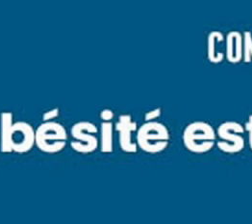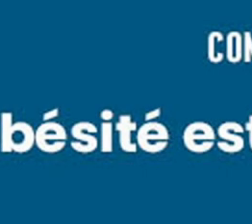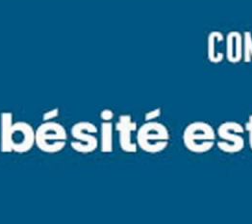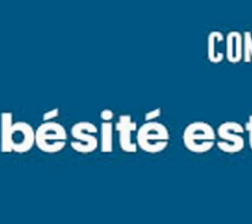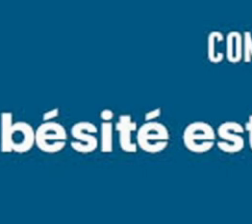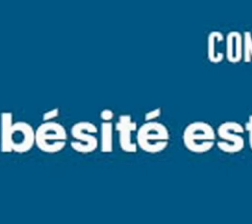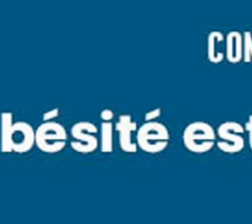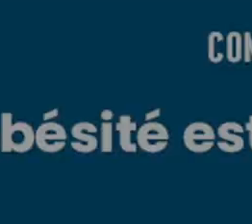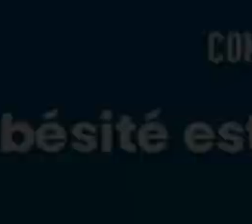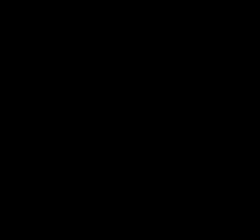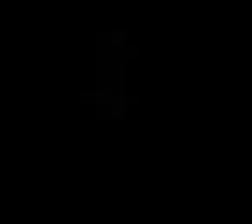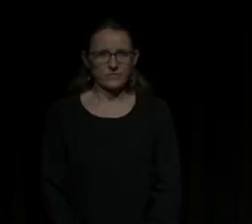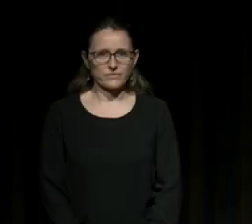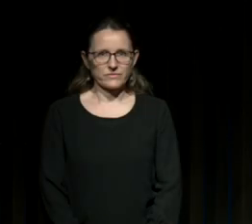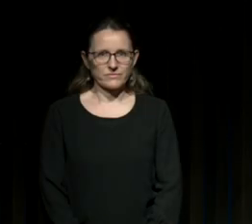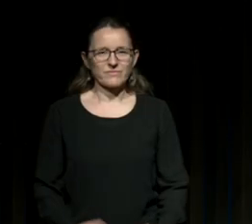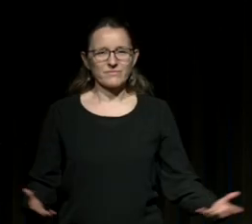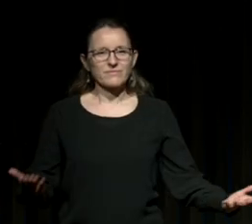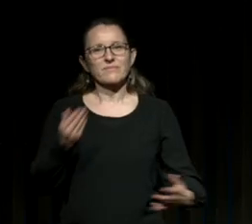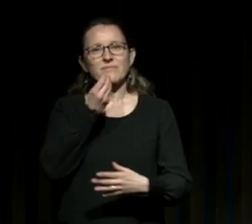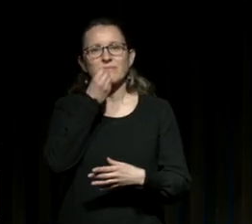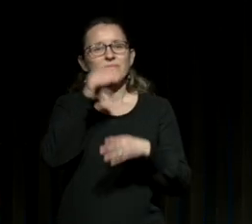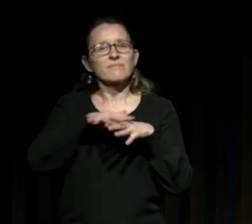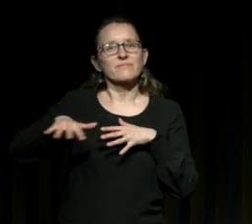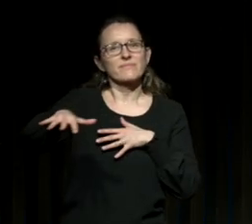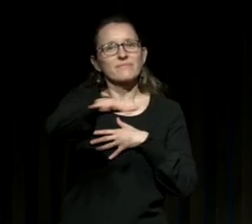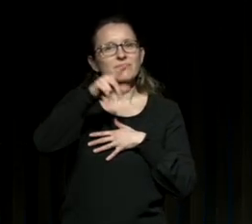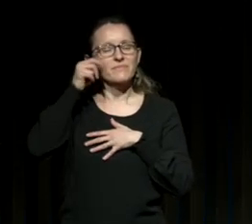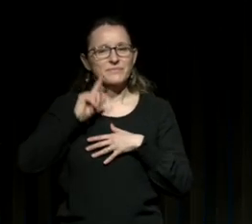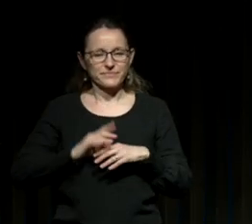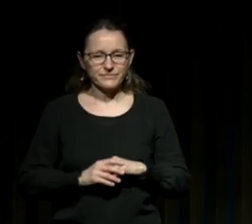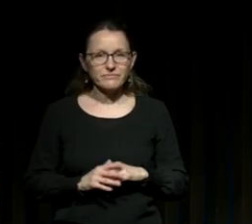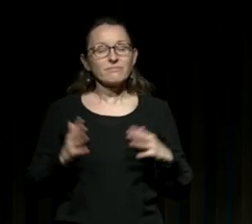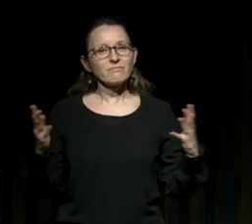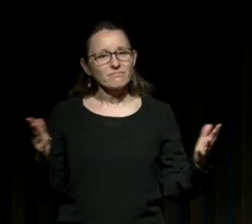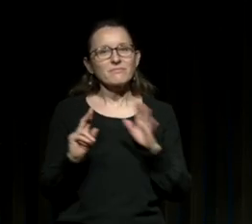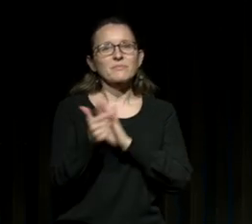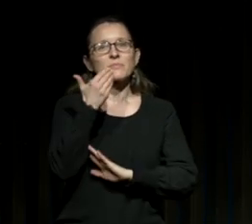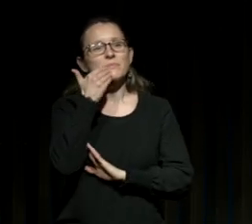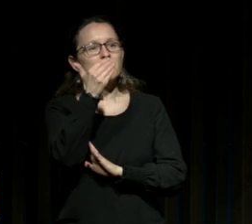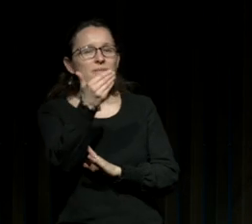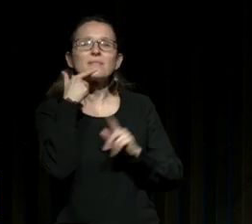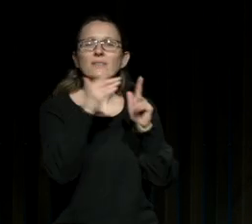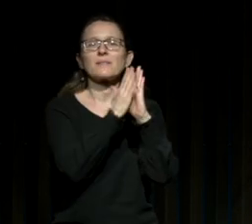bonsoir à toutes et à tous je voudrais tout d'abord remercier la librairie mollat et le chu